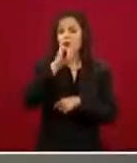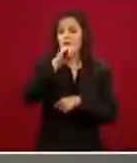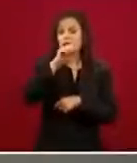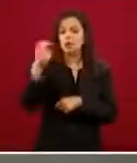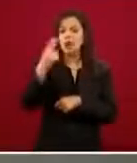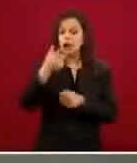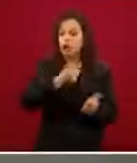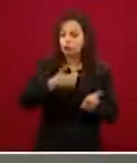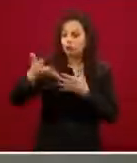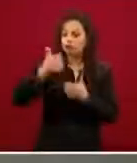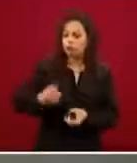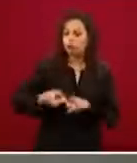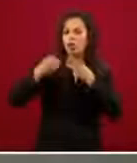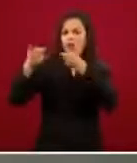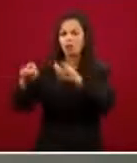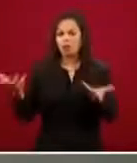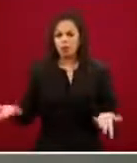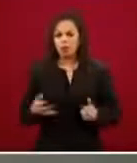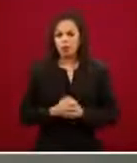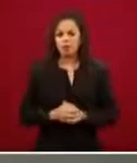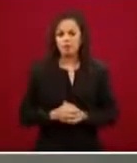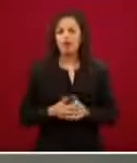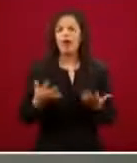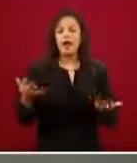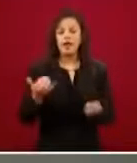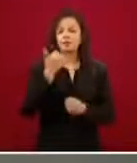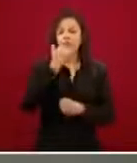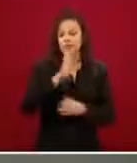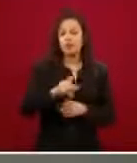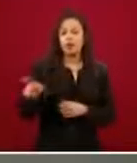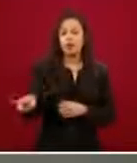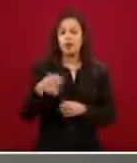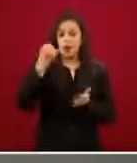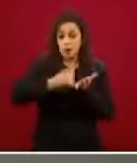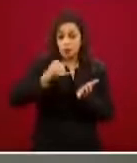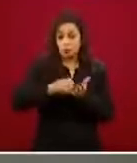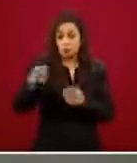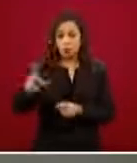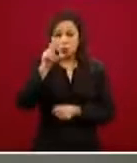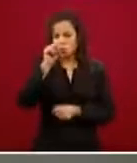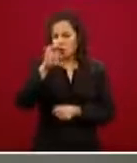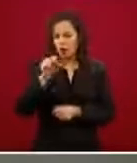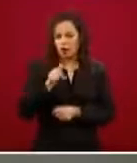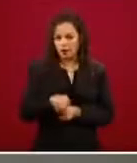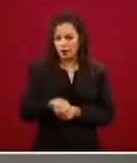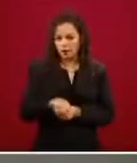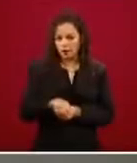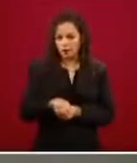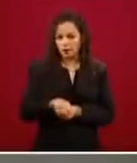En realidad no son impuestos, son cuotas y aportaciones. El Issste se alimenta de cuotas